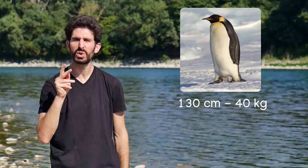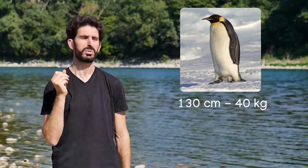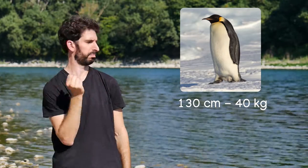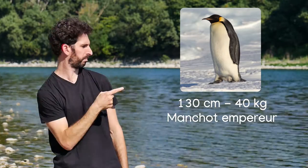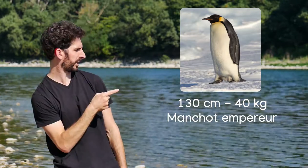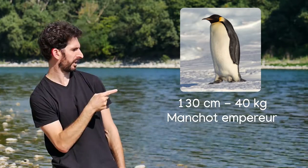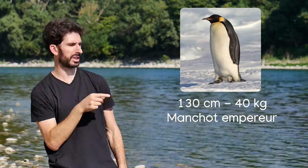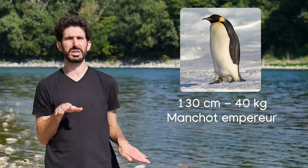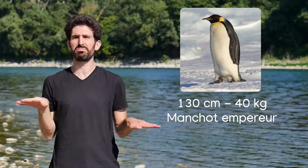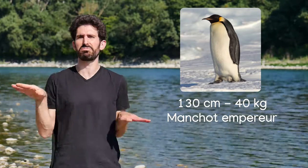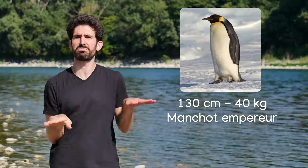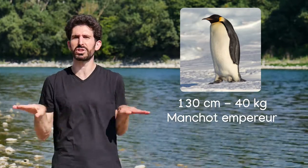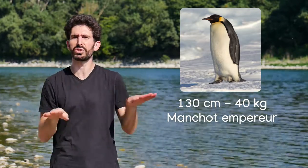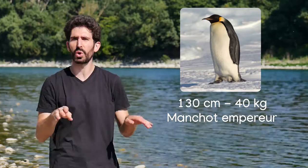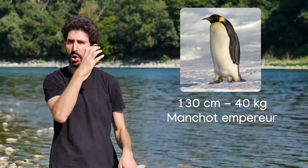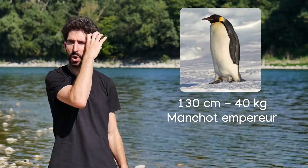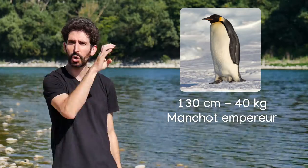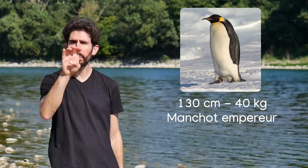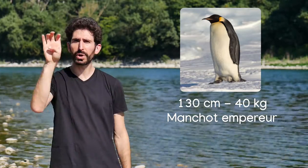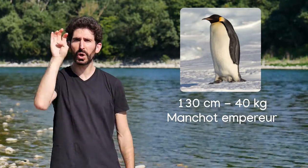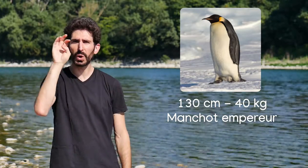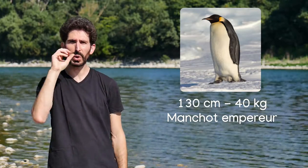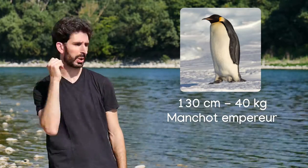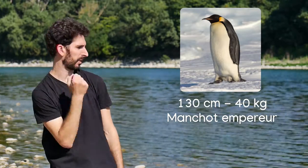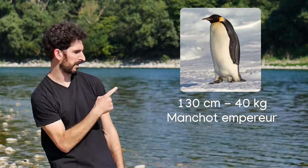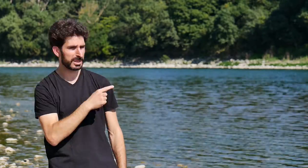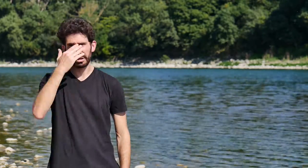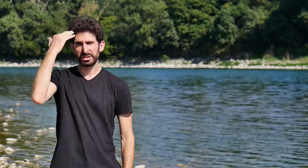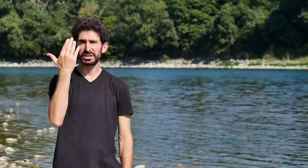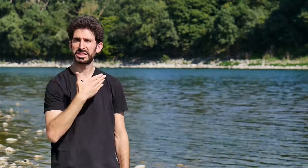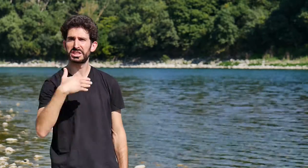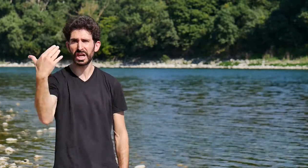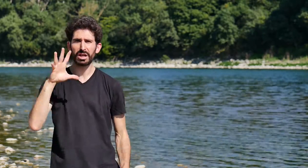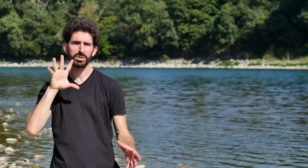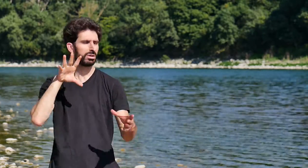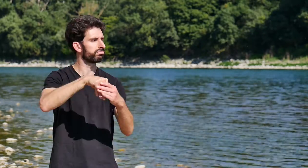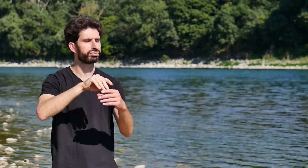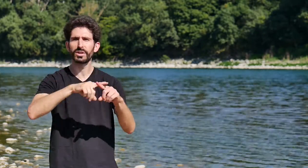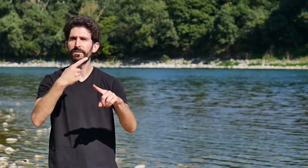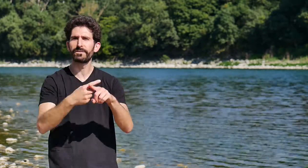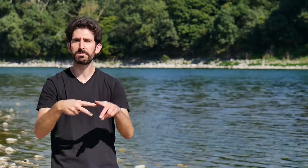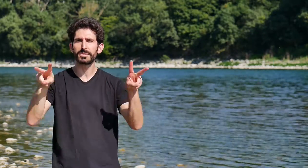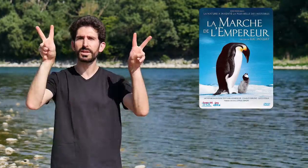pour le manchot empereur. Il est célèbre pour avoir participé au film